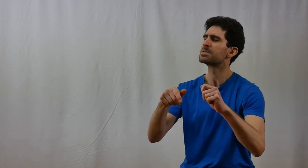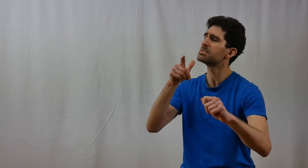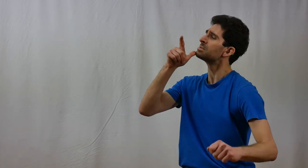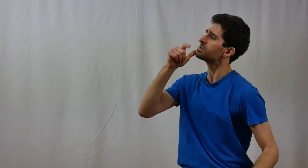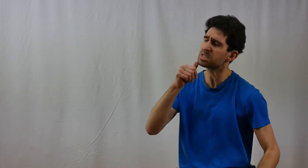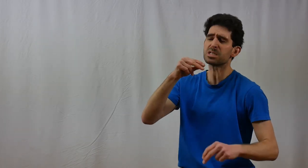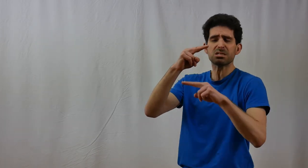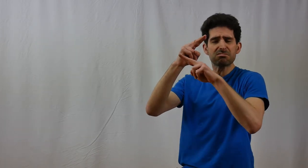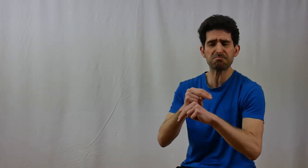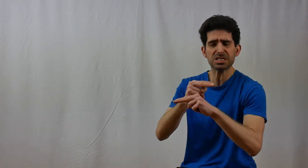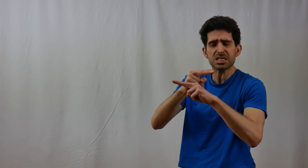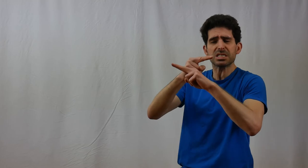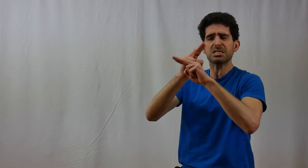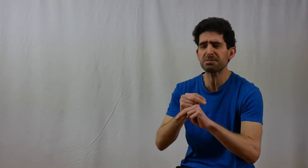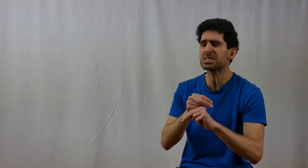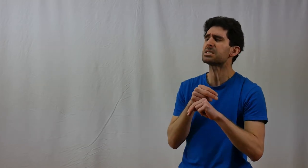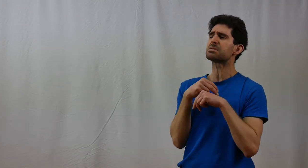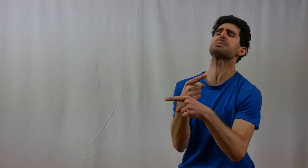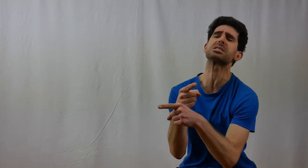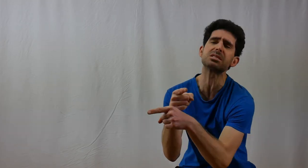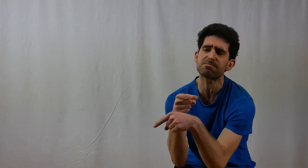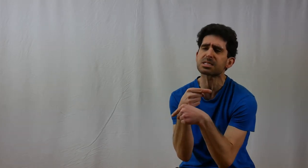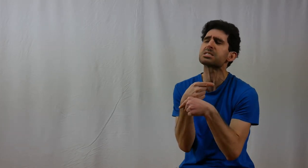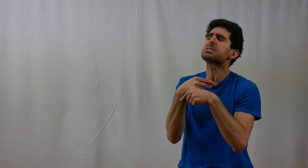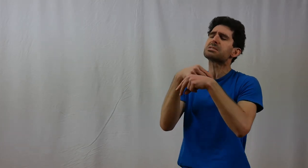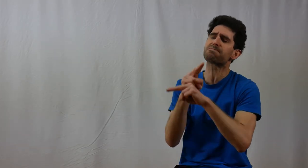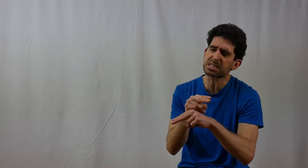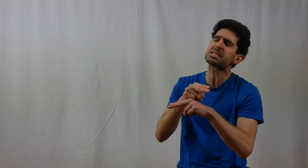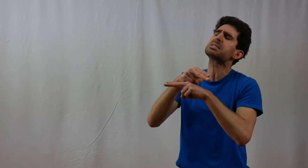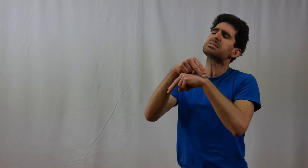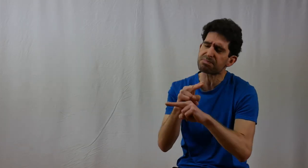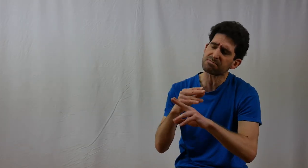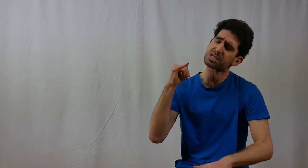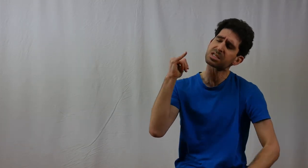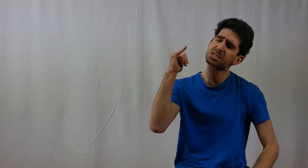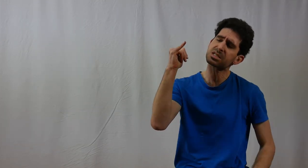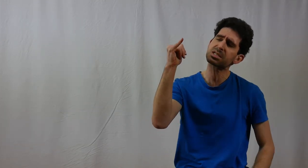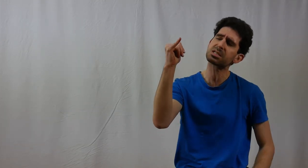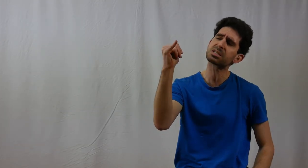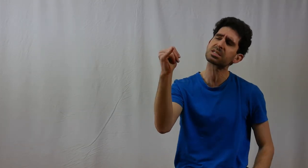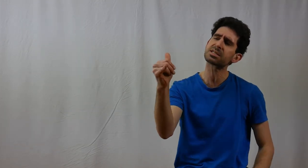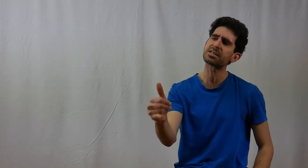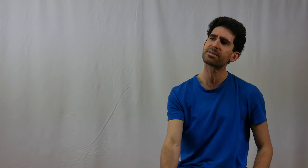pour le défaire il faut plus de force et plus de temps.